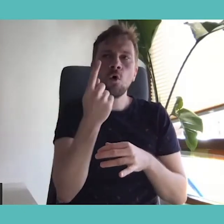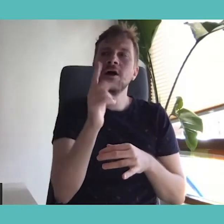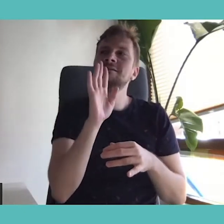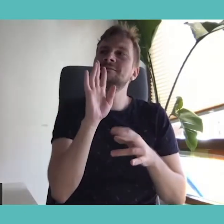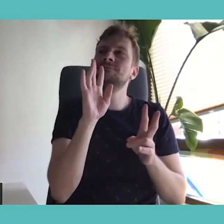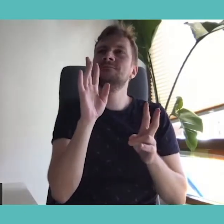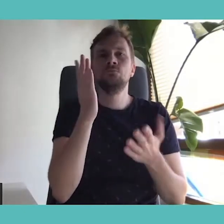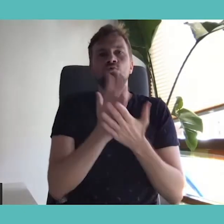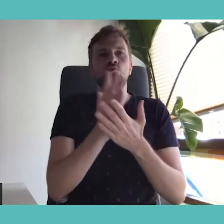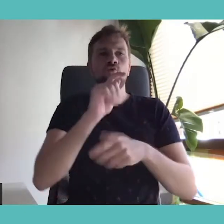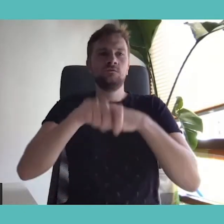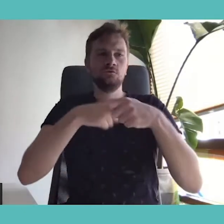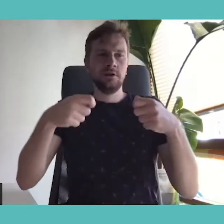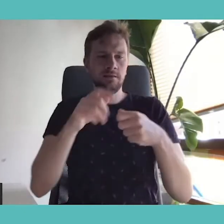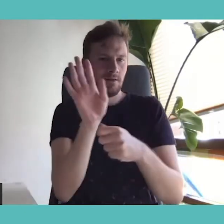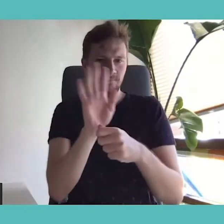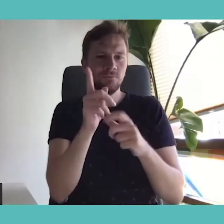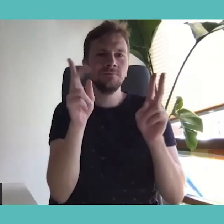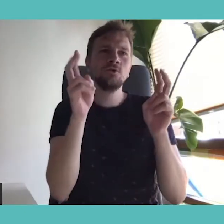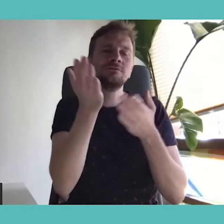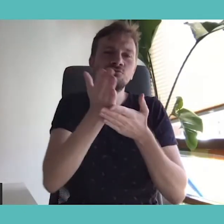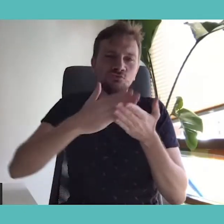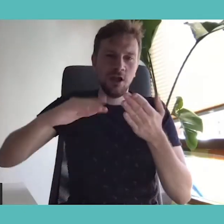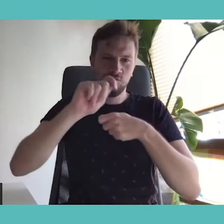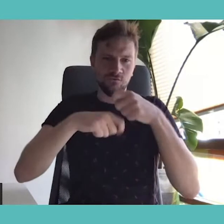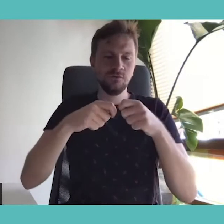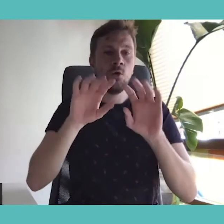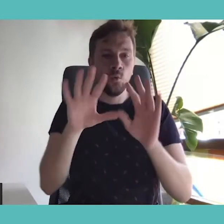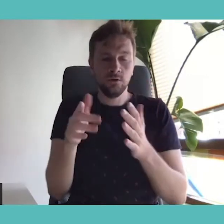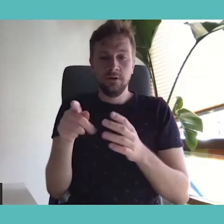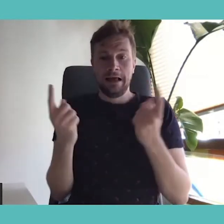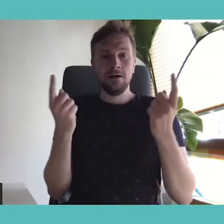To samo w sobie jest częściowym rozwiązaniem...